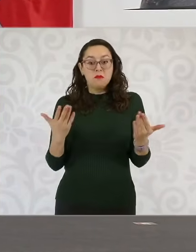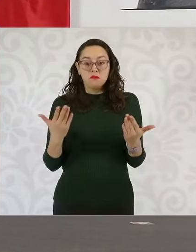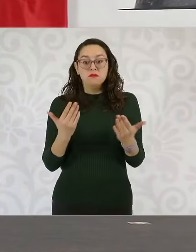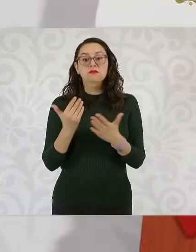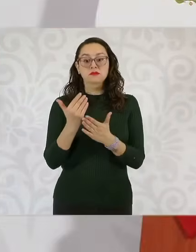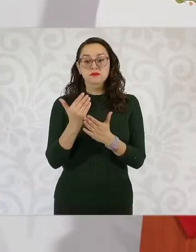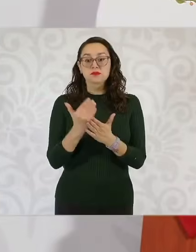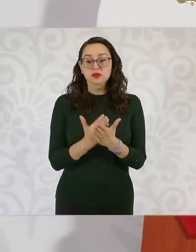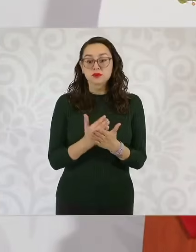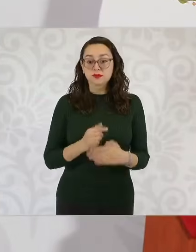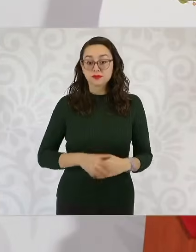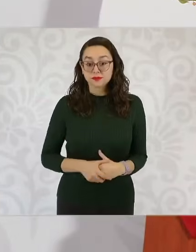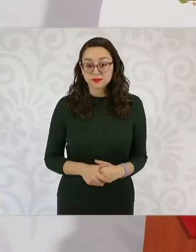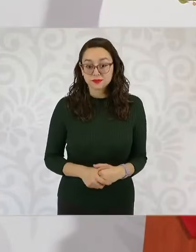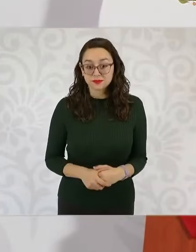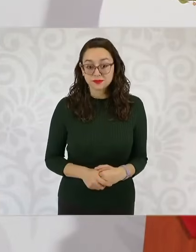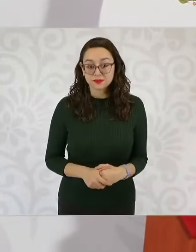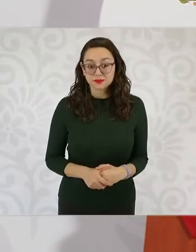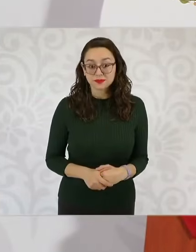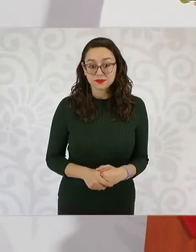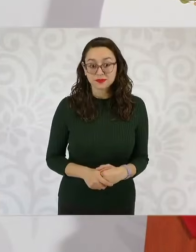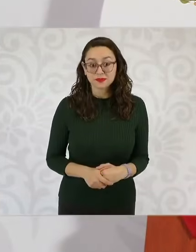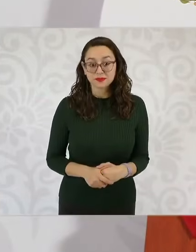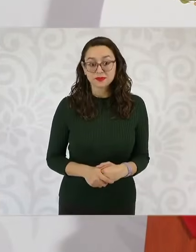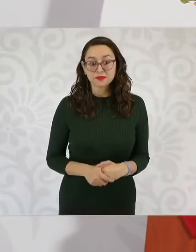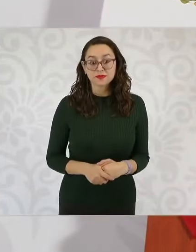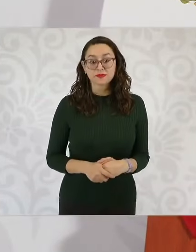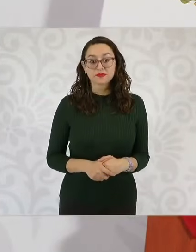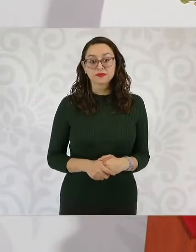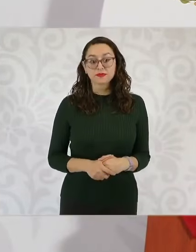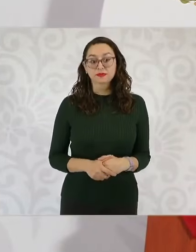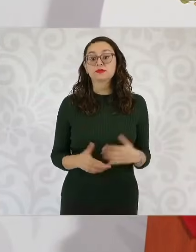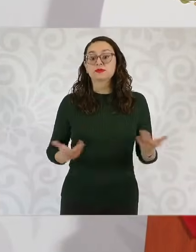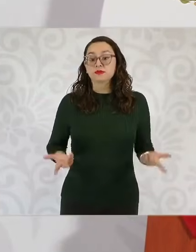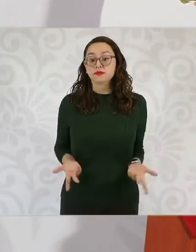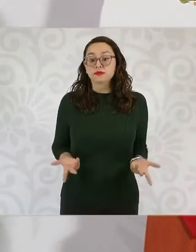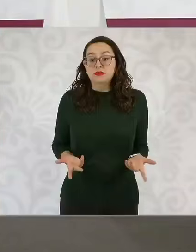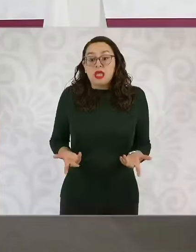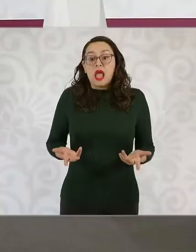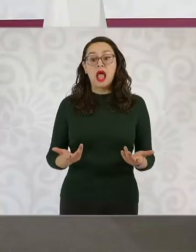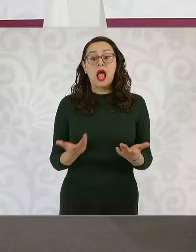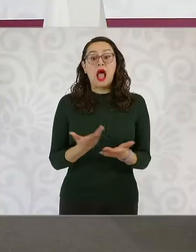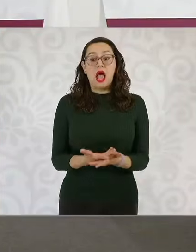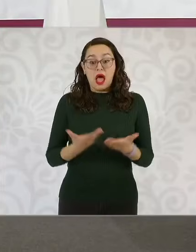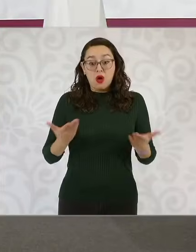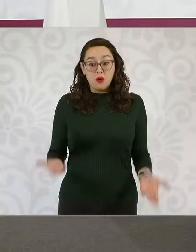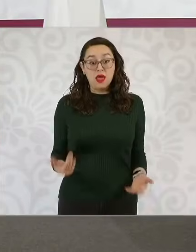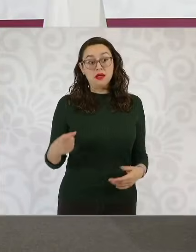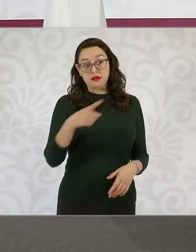y ahora pues el acuerdo que queremos hacer con los gasolineros de forma